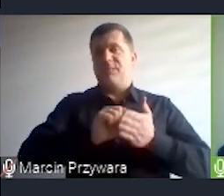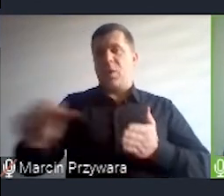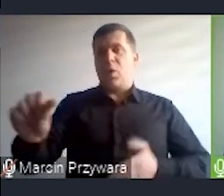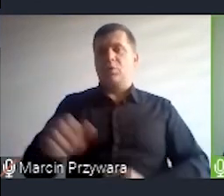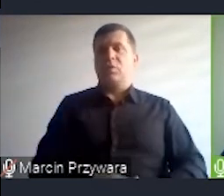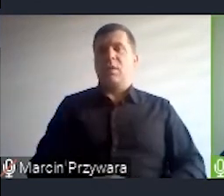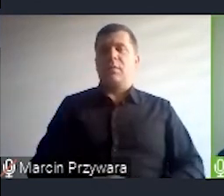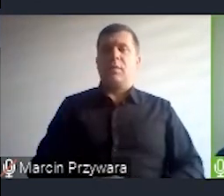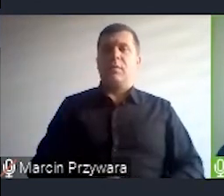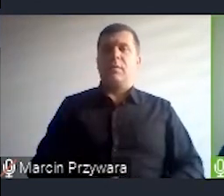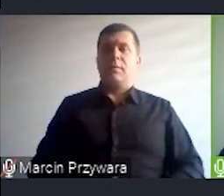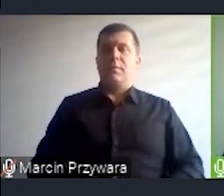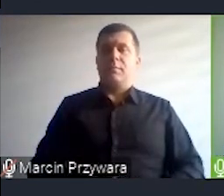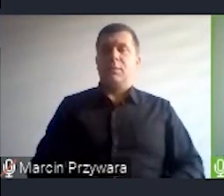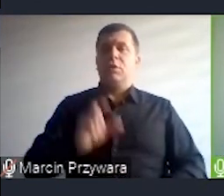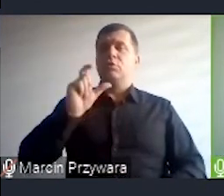I teraz co z trwałością.